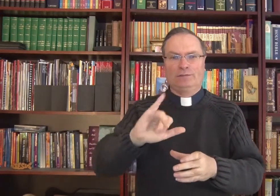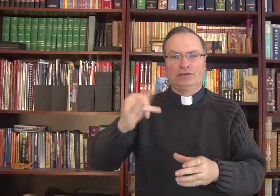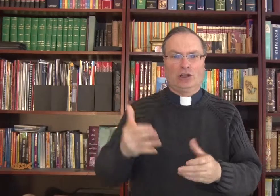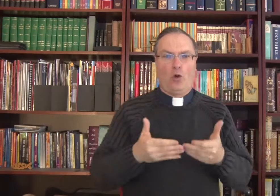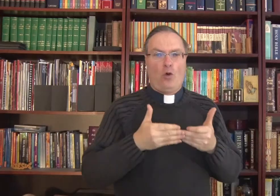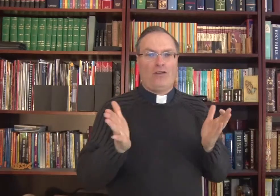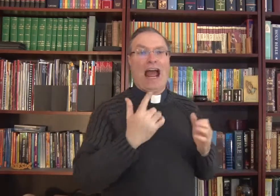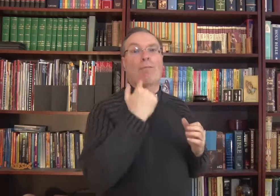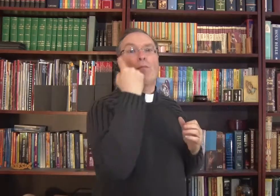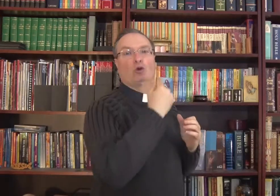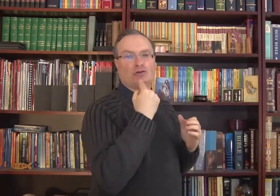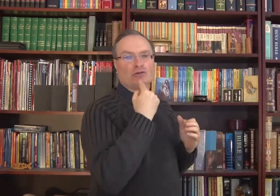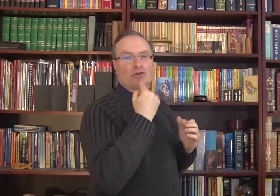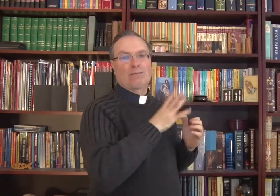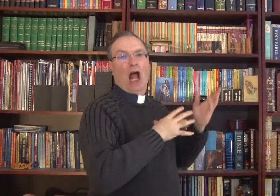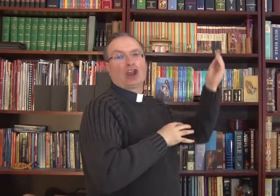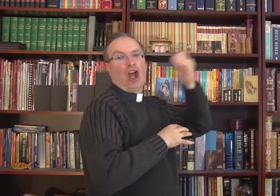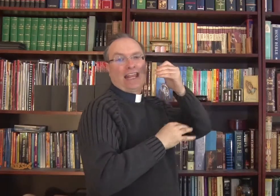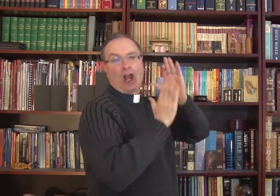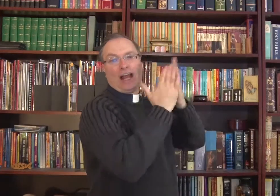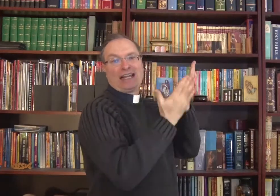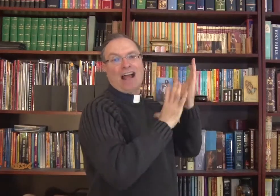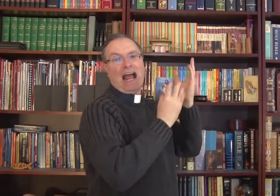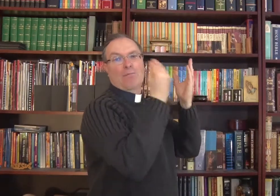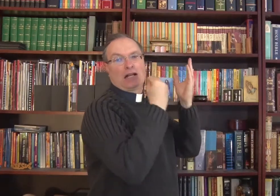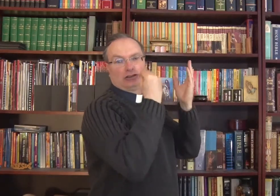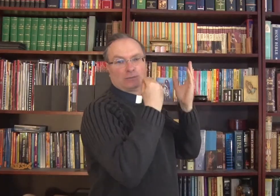J'ai ouvert ma bouche et il m'a donné ce livre à manger.